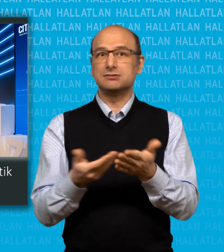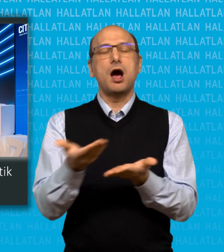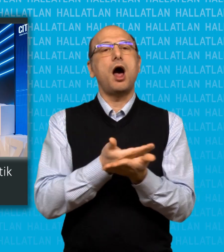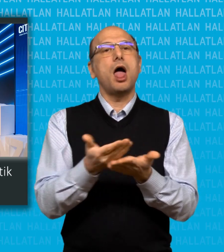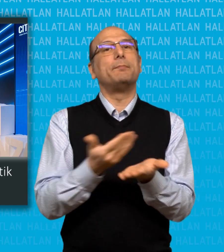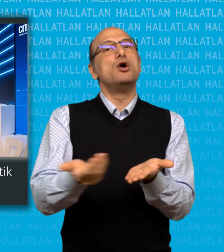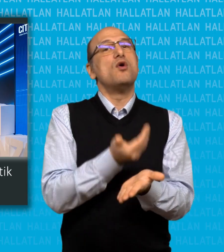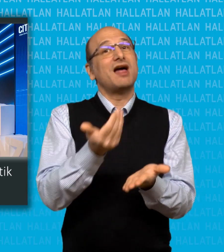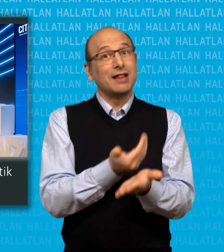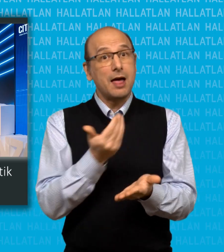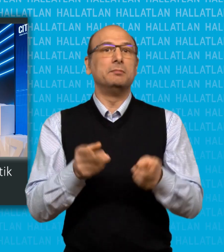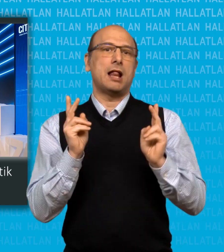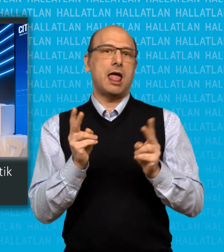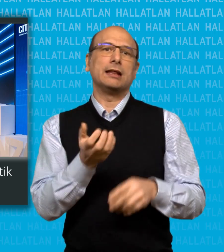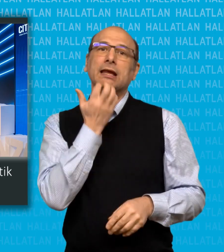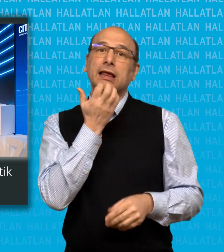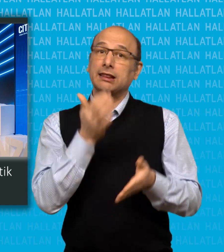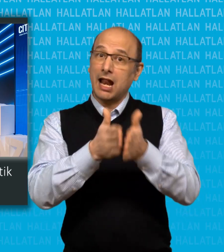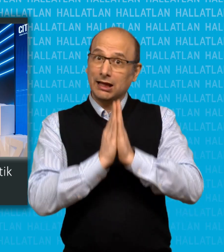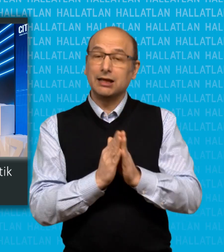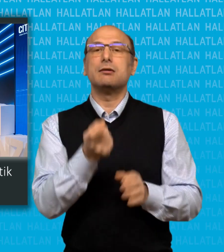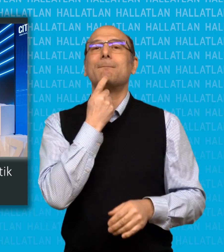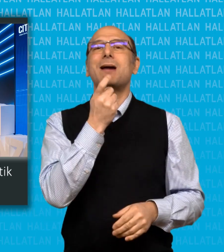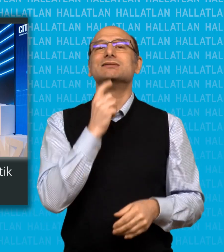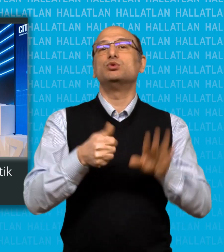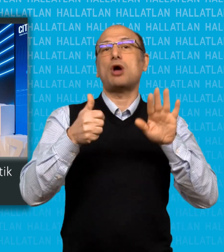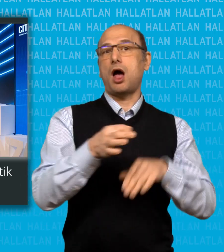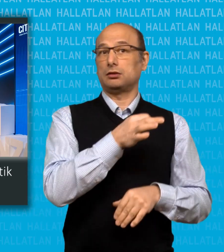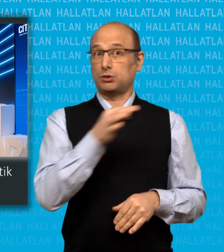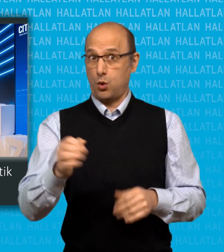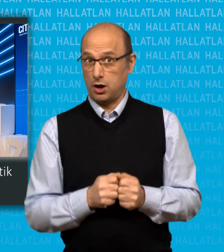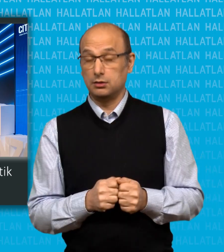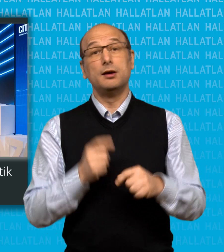Március 6-tól lesz igényelhető az alapjövedelem,